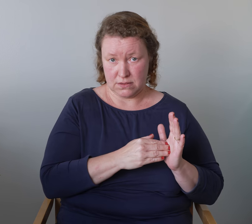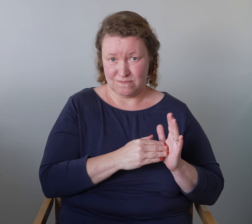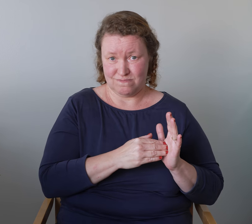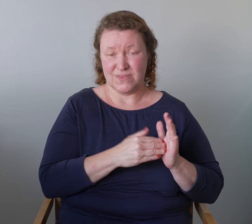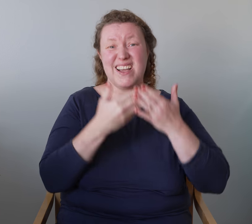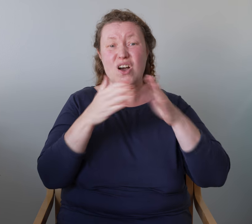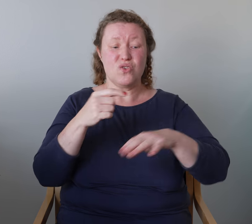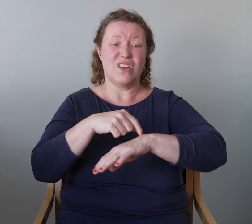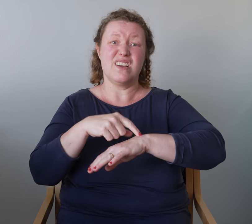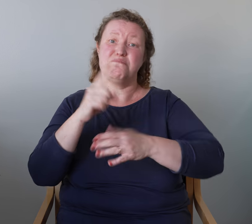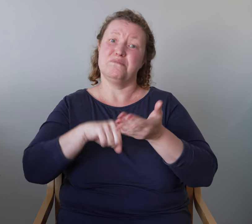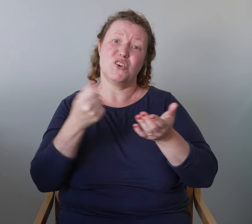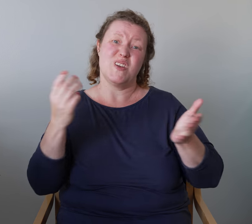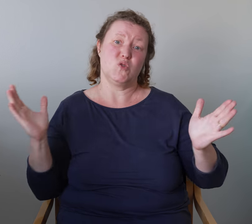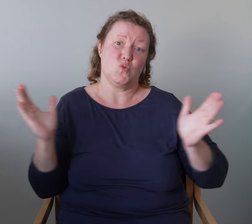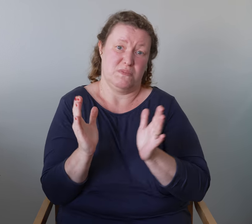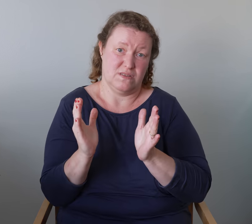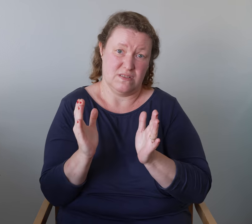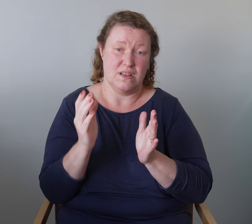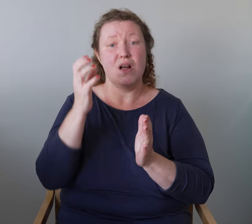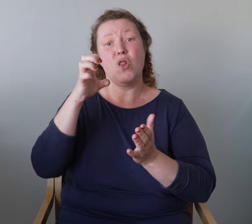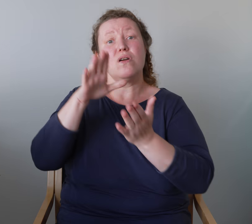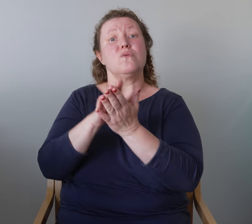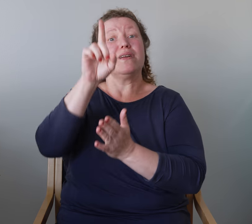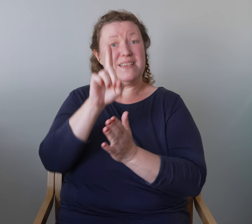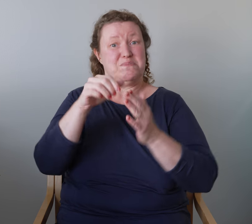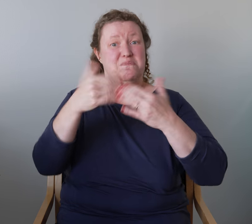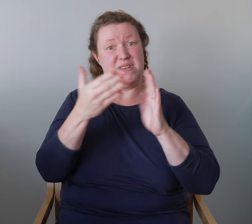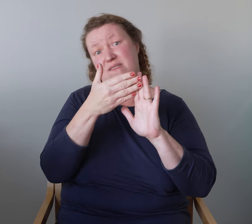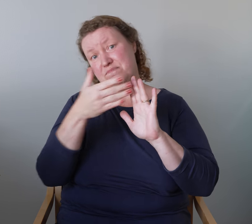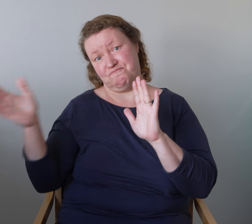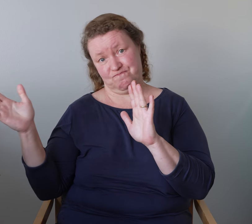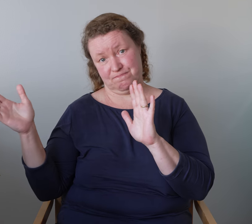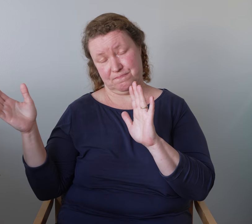Aukioloaikoja supistetaan 1.10. alkaen.